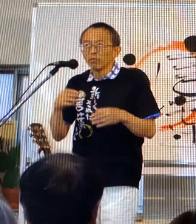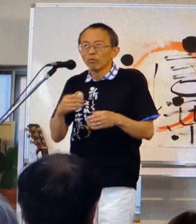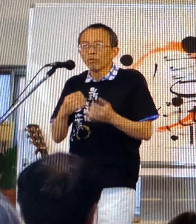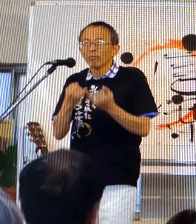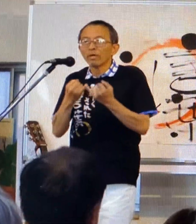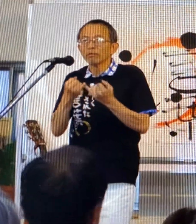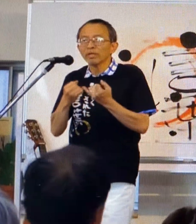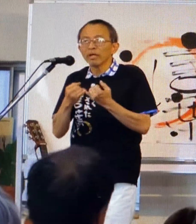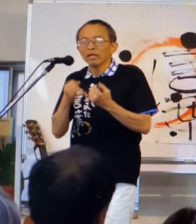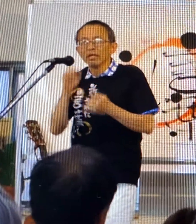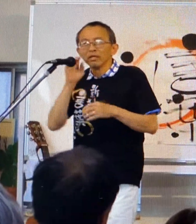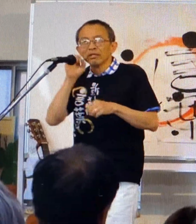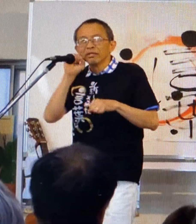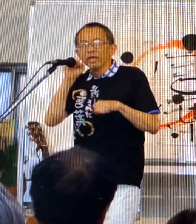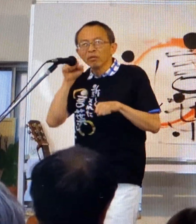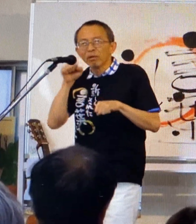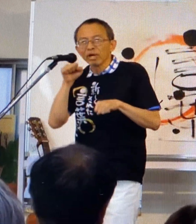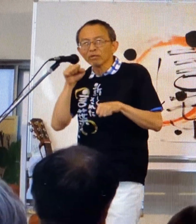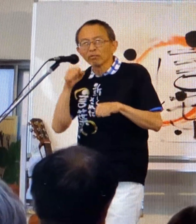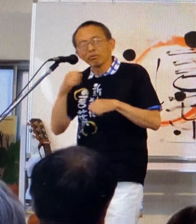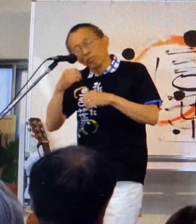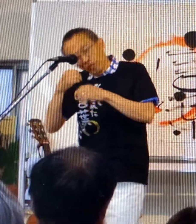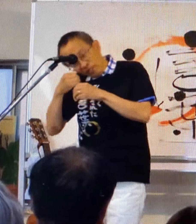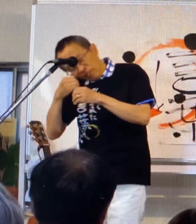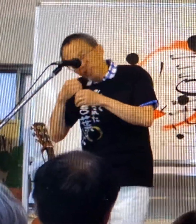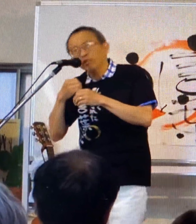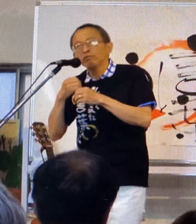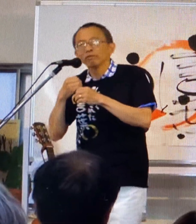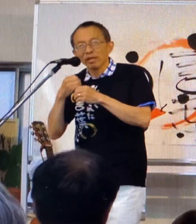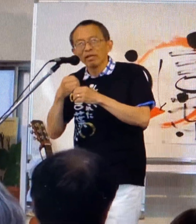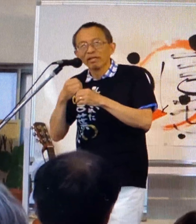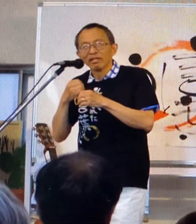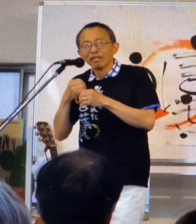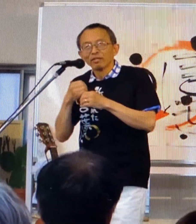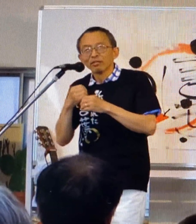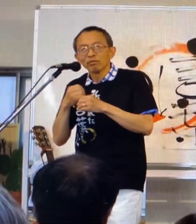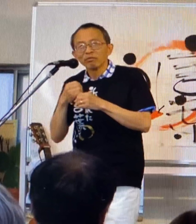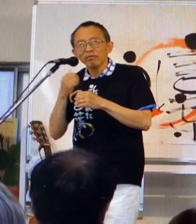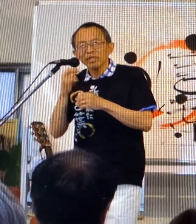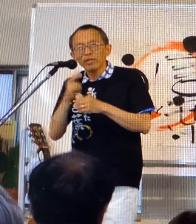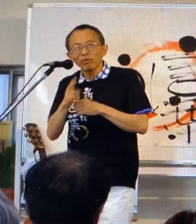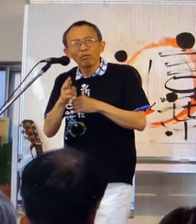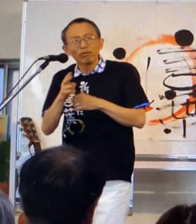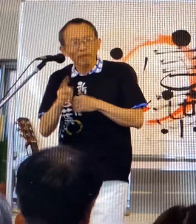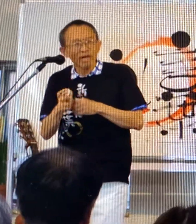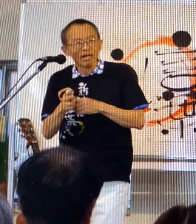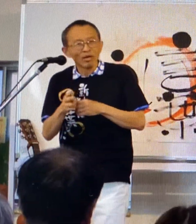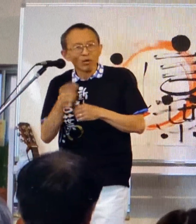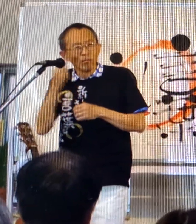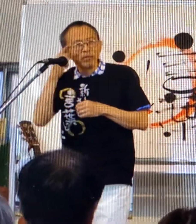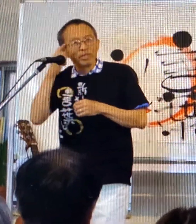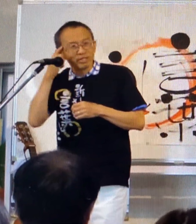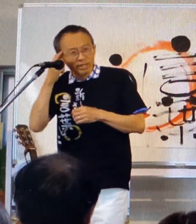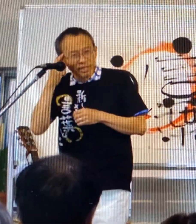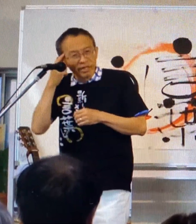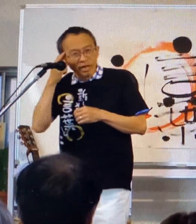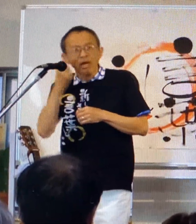まるで猫がそこに寝ているような そんなような 思いがして